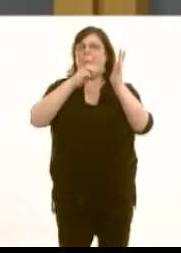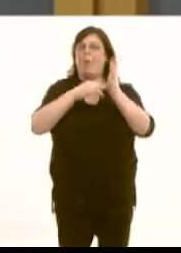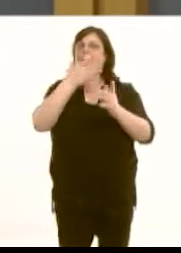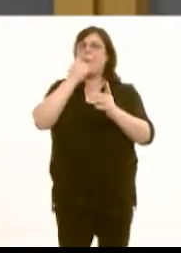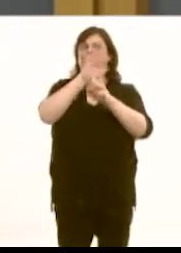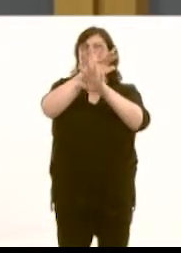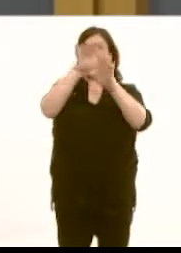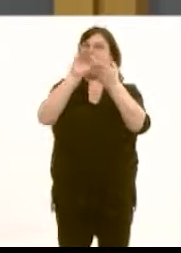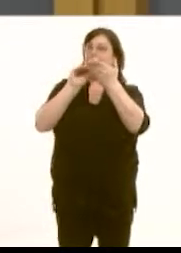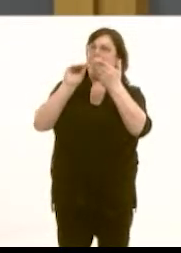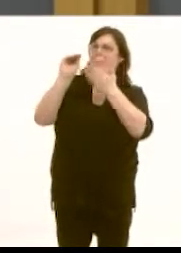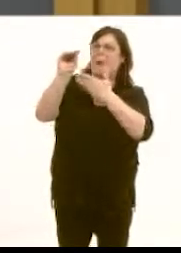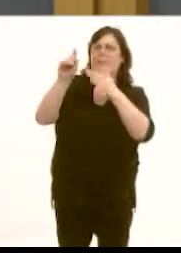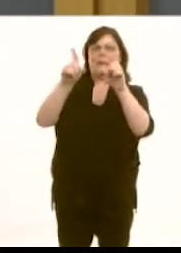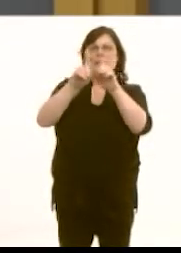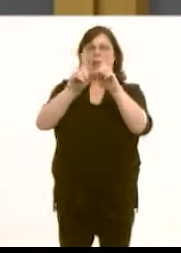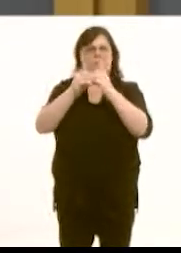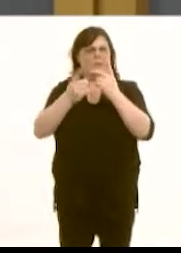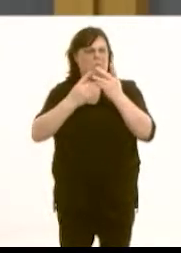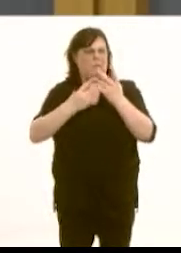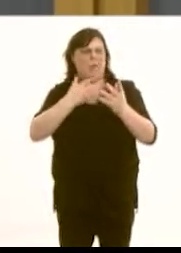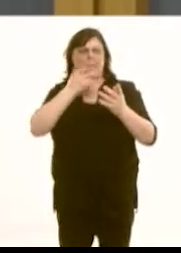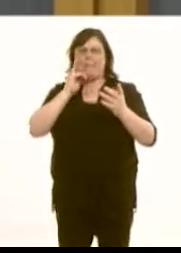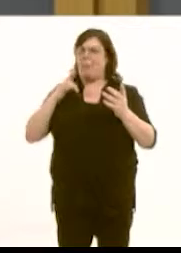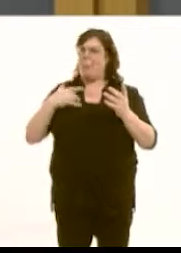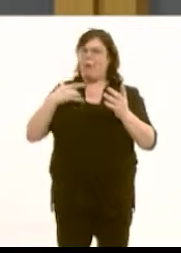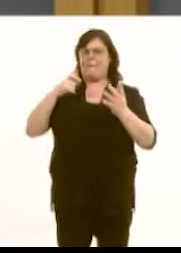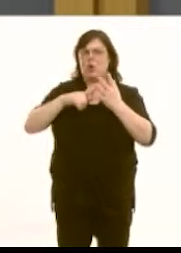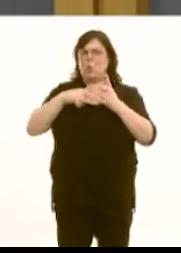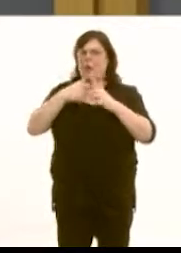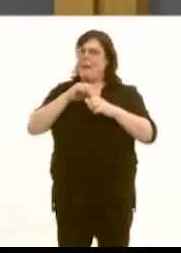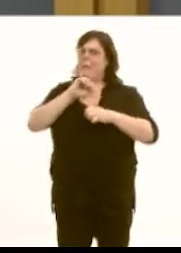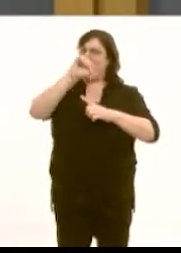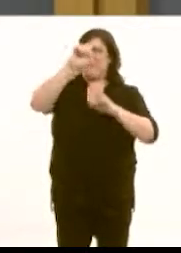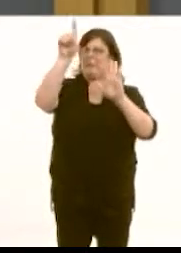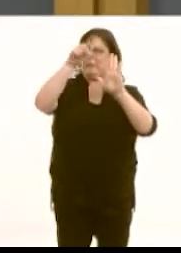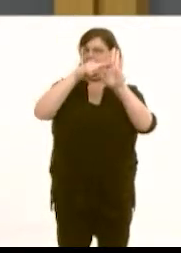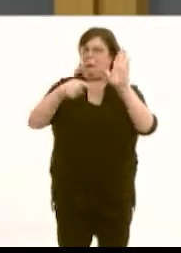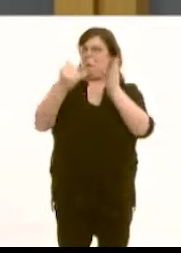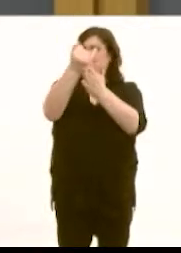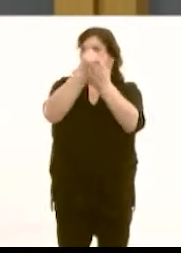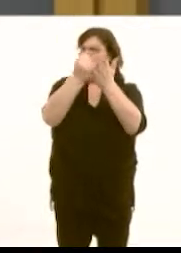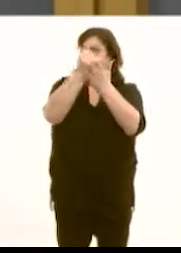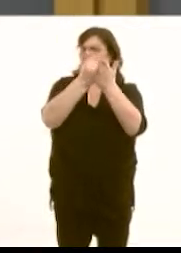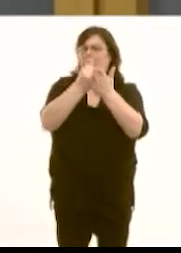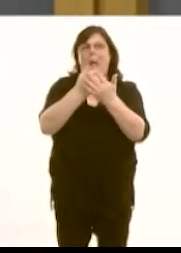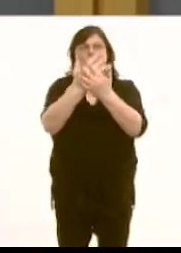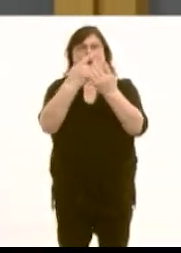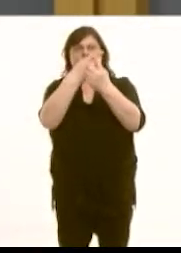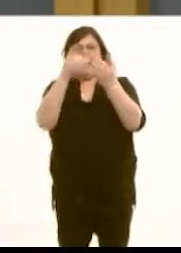I ddweud y gwir, mae rhai yn talu mwy am ffÙn symudol mewn rhywle fel Ynys MÙnórhai yn